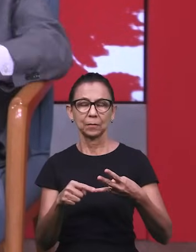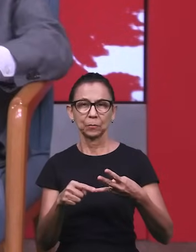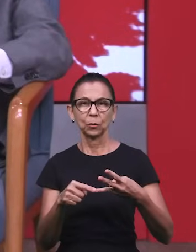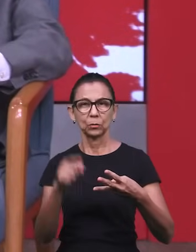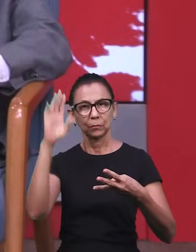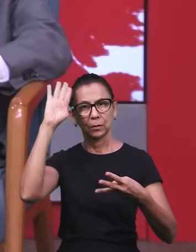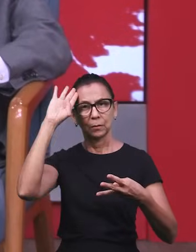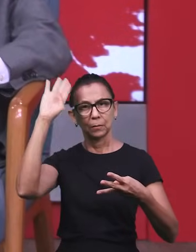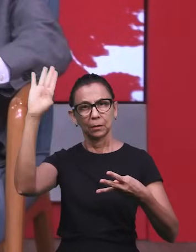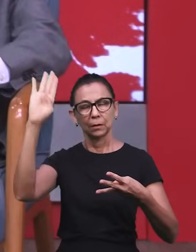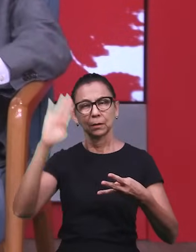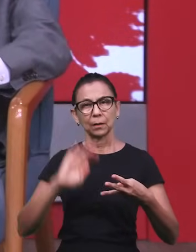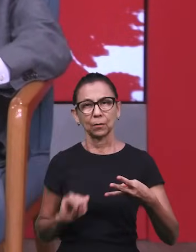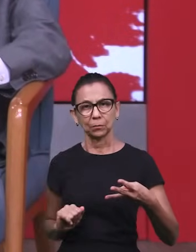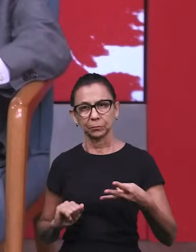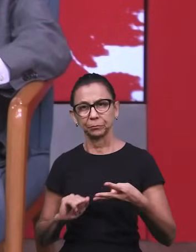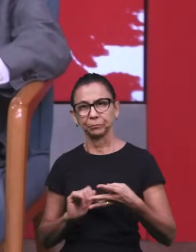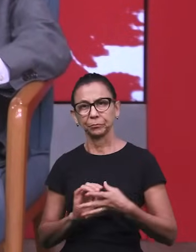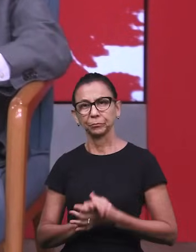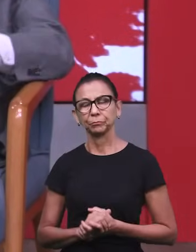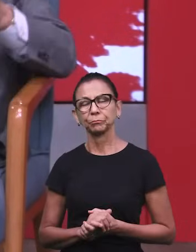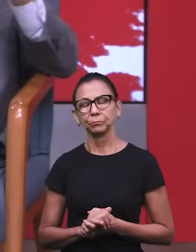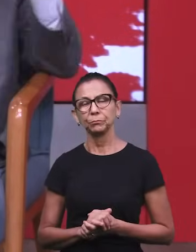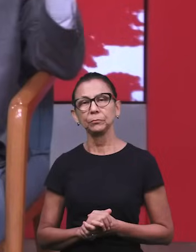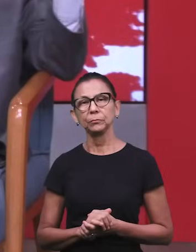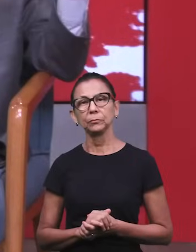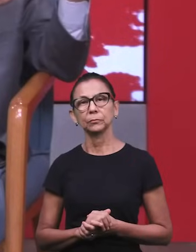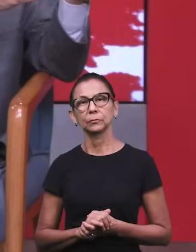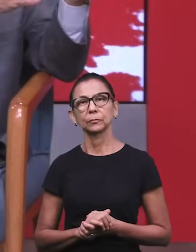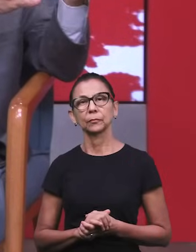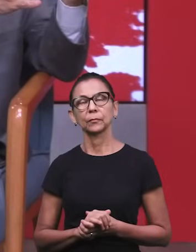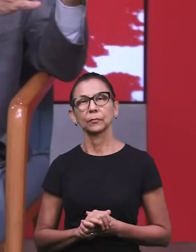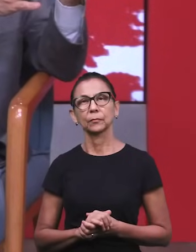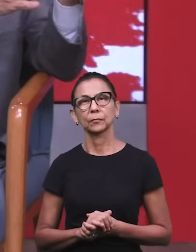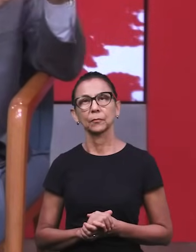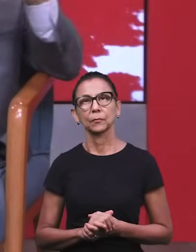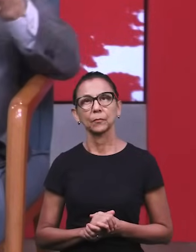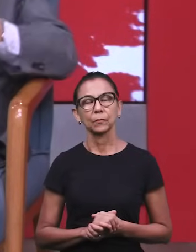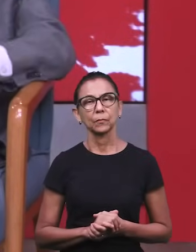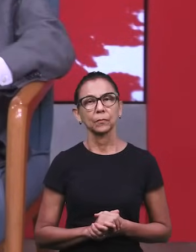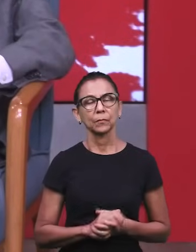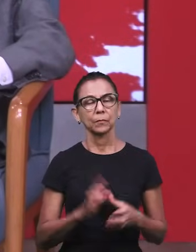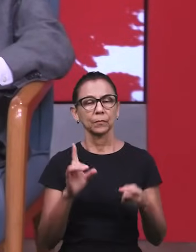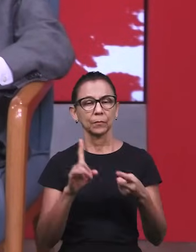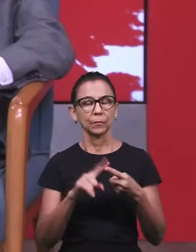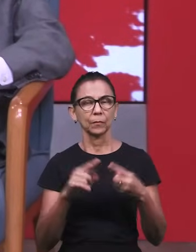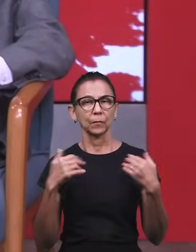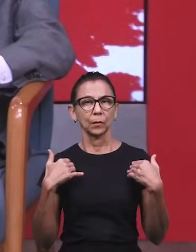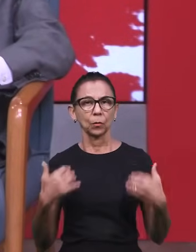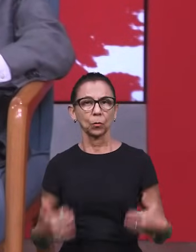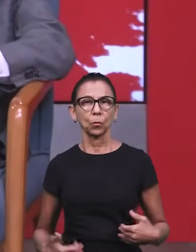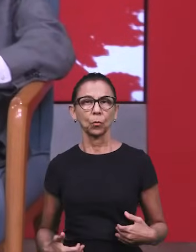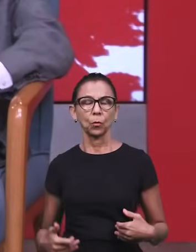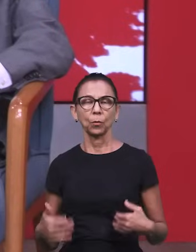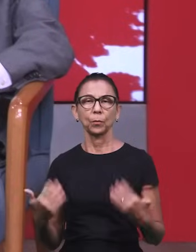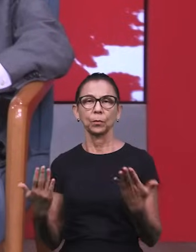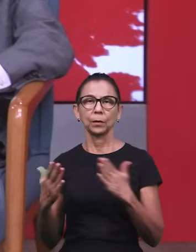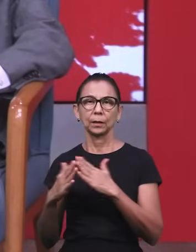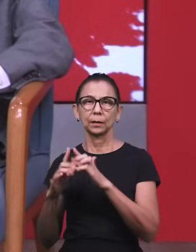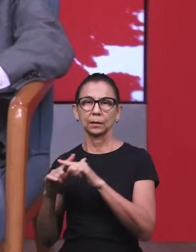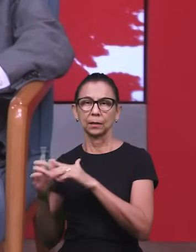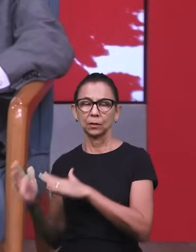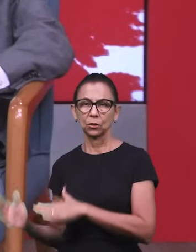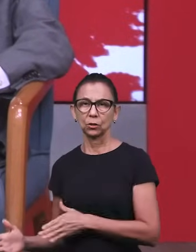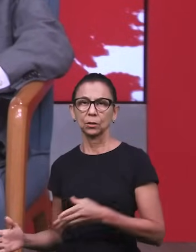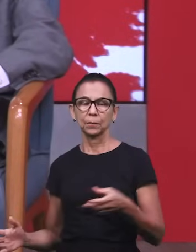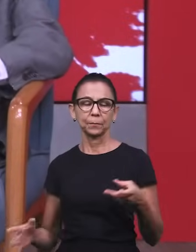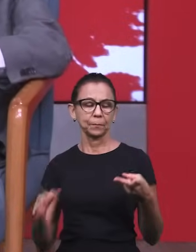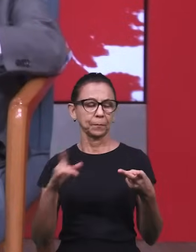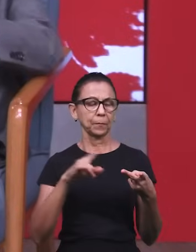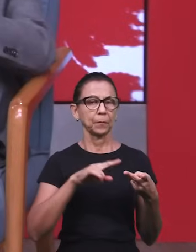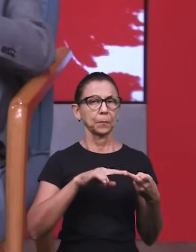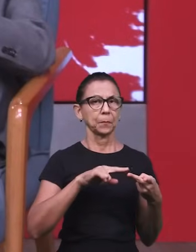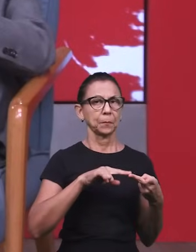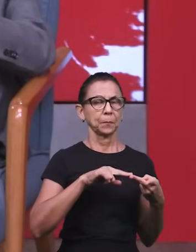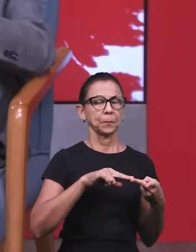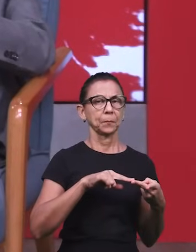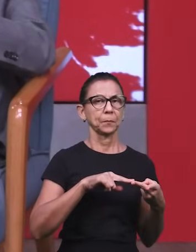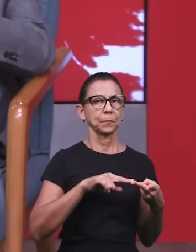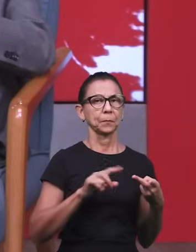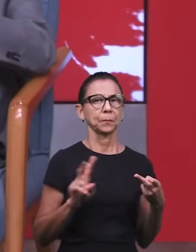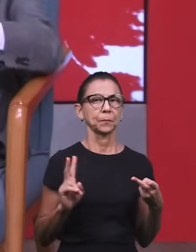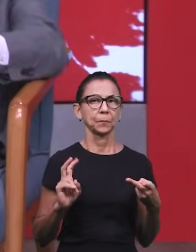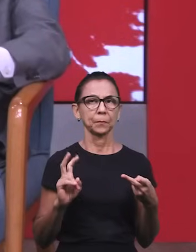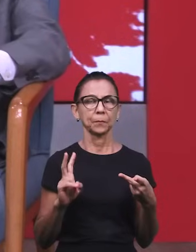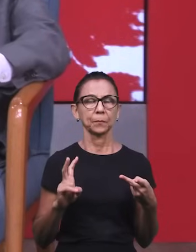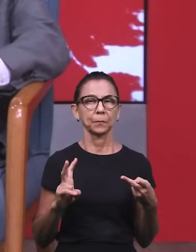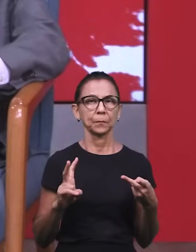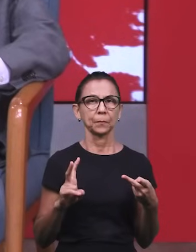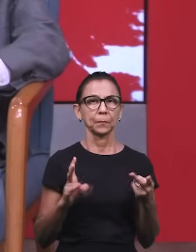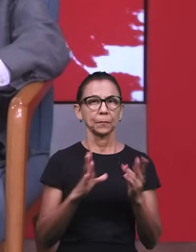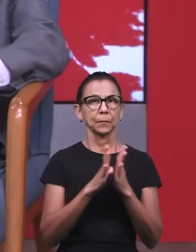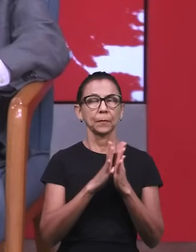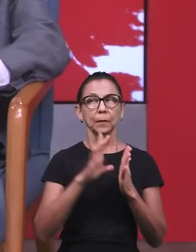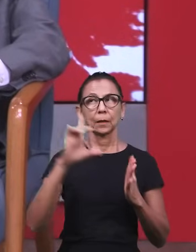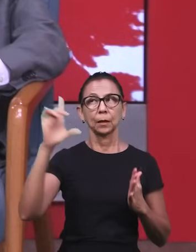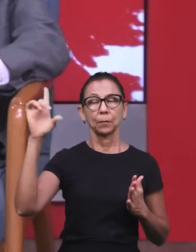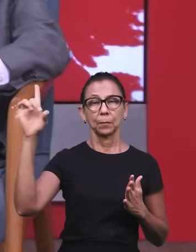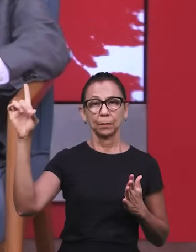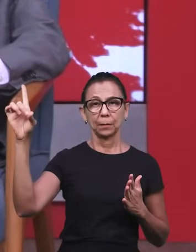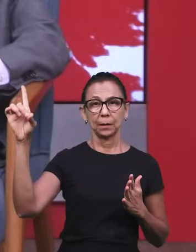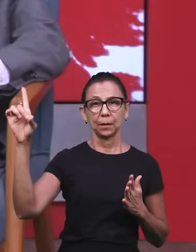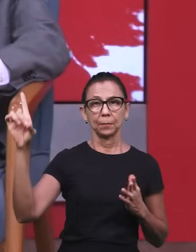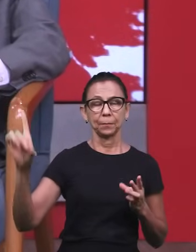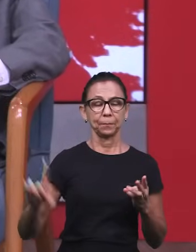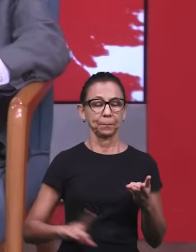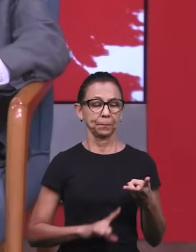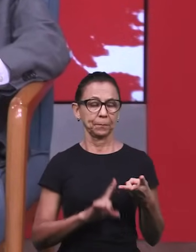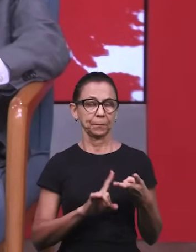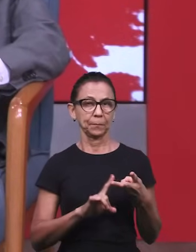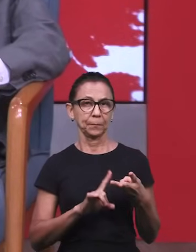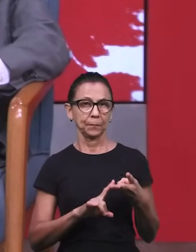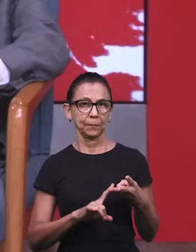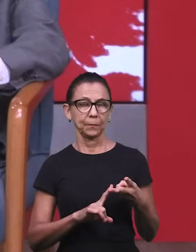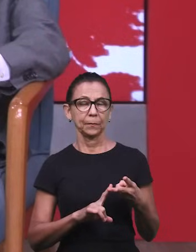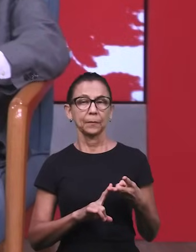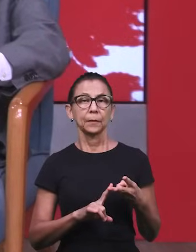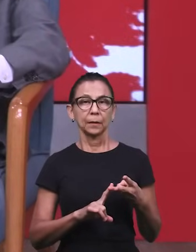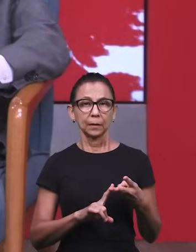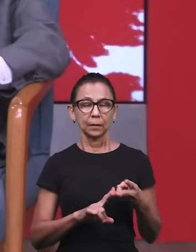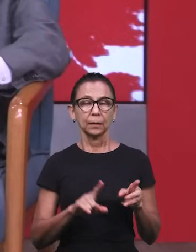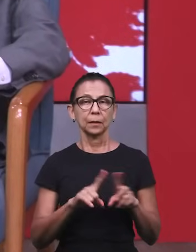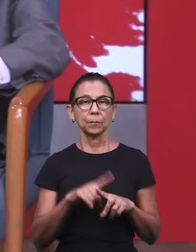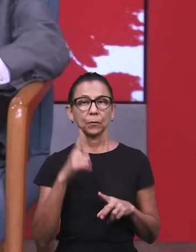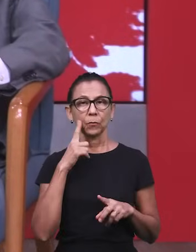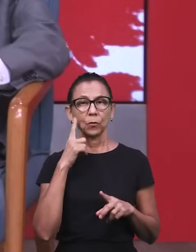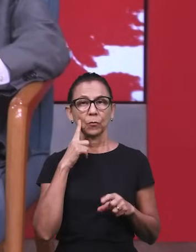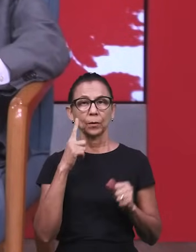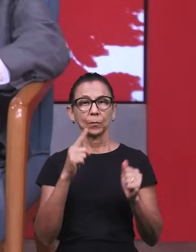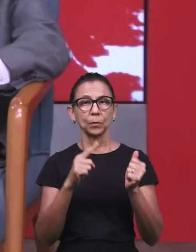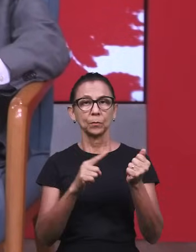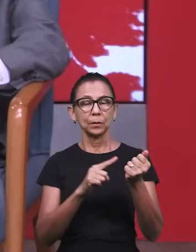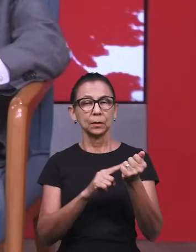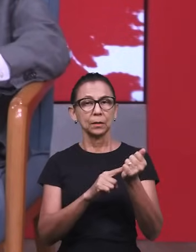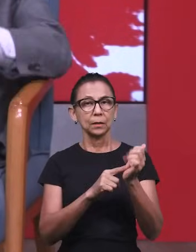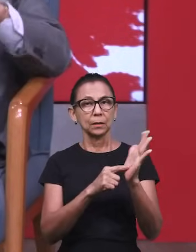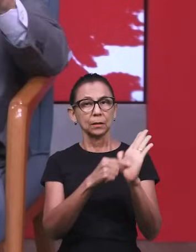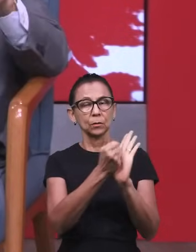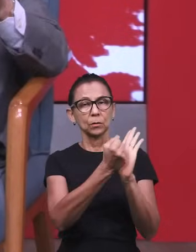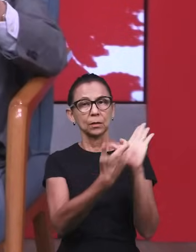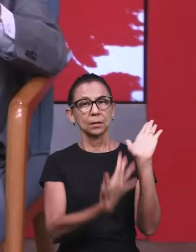fundamentais falamos sobre corpo falamos estamos falando sobre e vamos falar sobre sangue os três